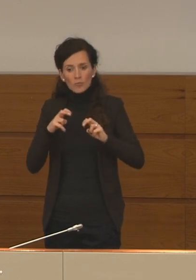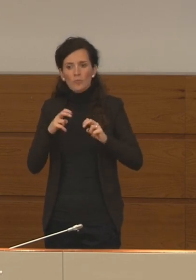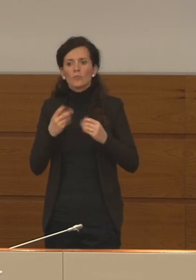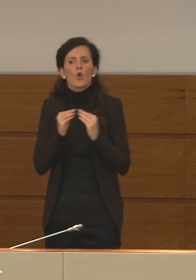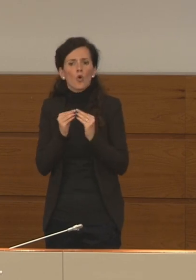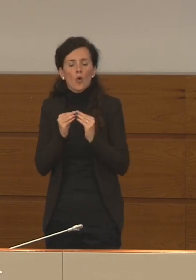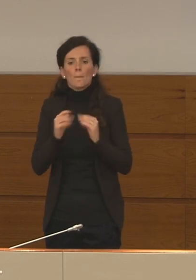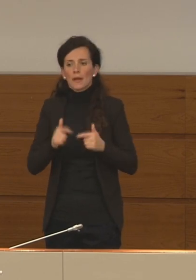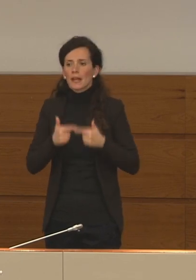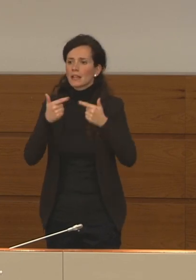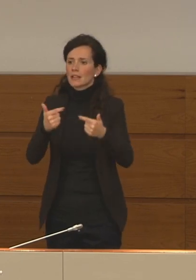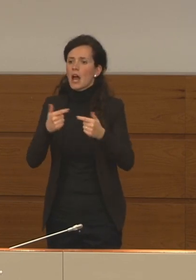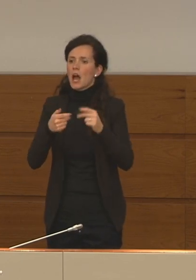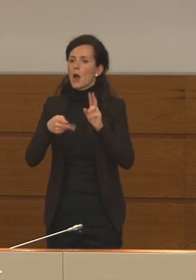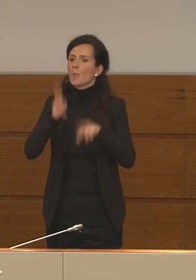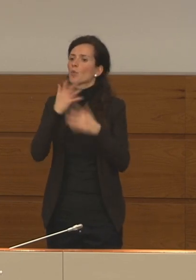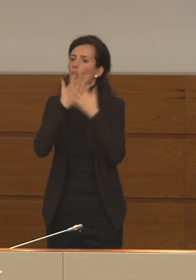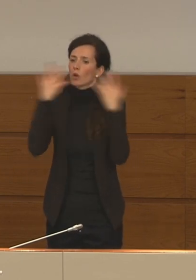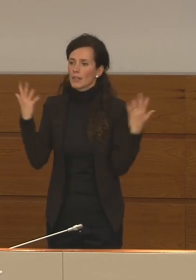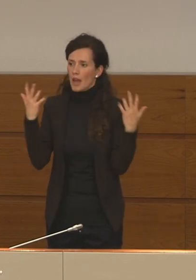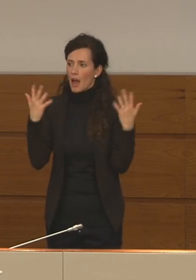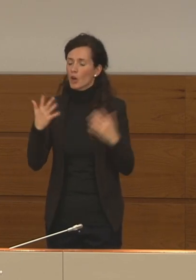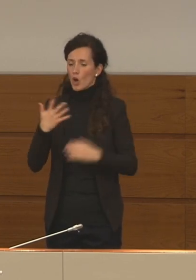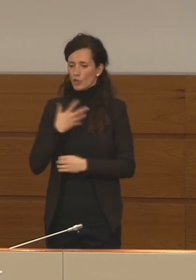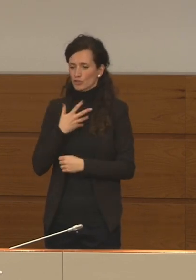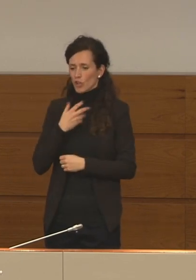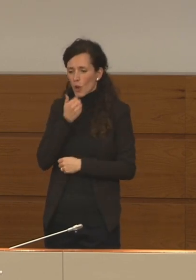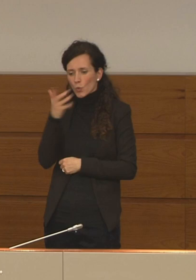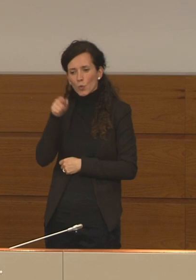voi vedete che c'è la componente di isolamento domiciliare che tende a